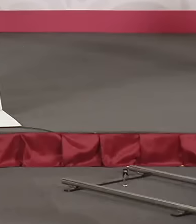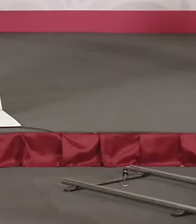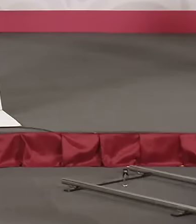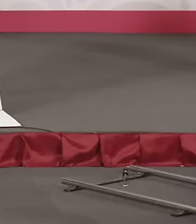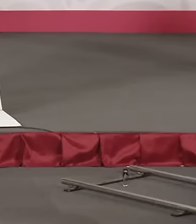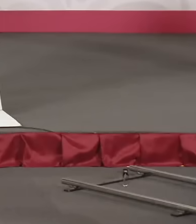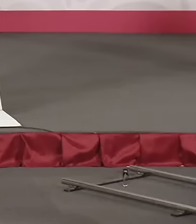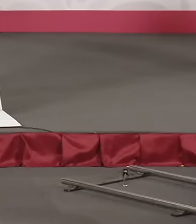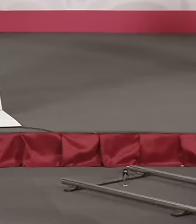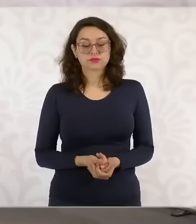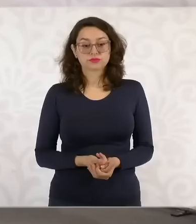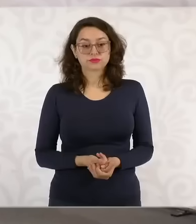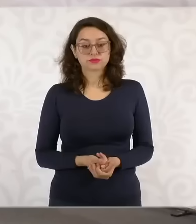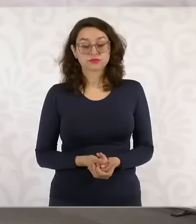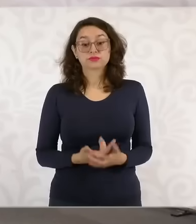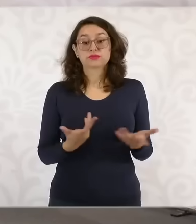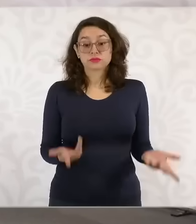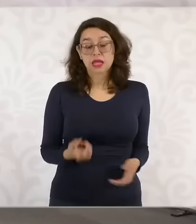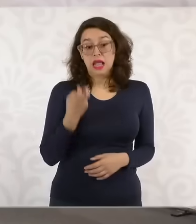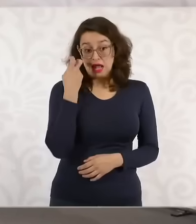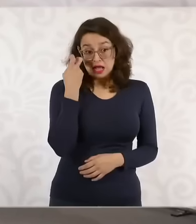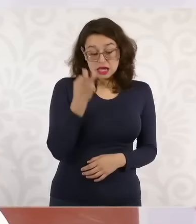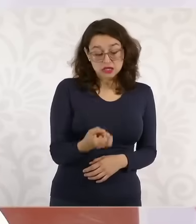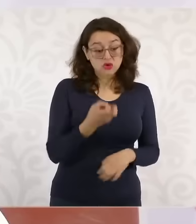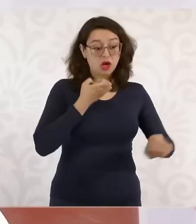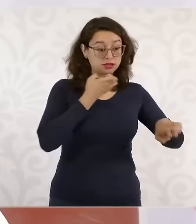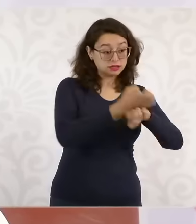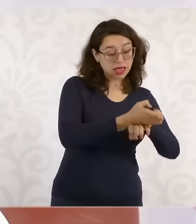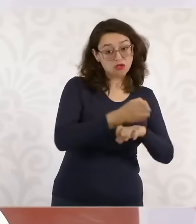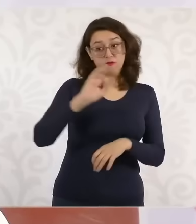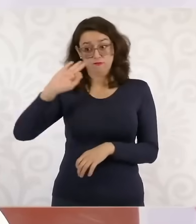De tal manera que estos convenios se firmaron en el gobierno del presidente López Obrador y